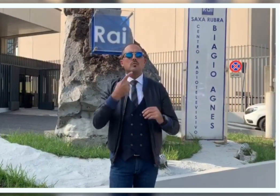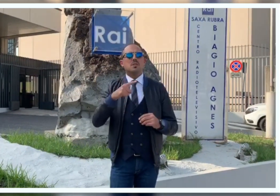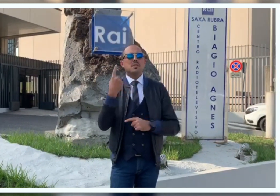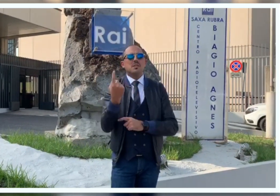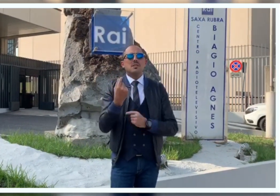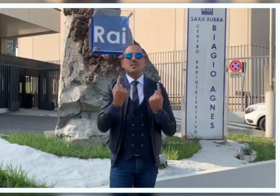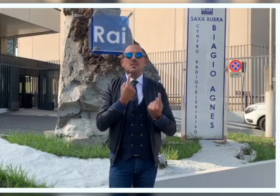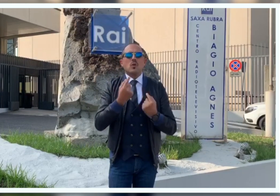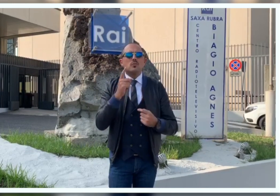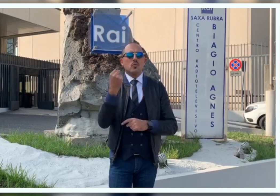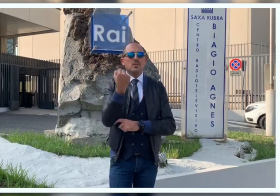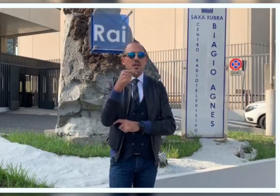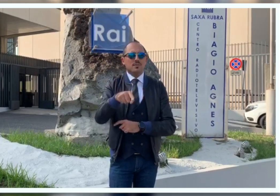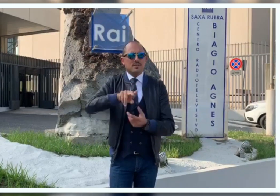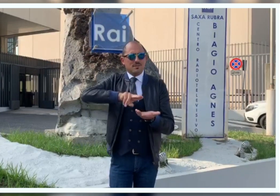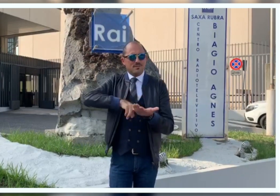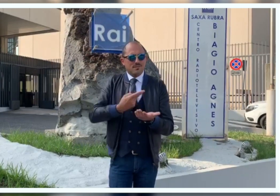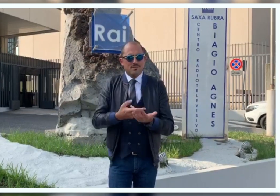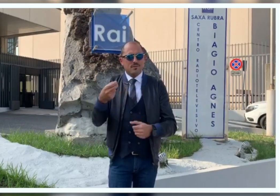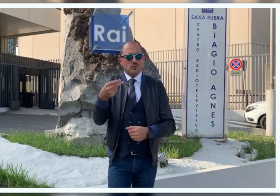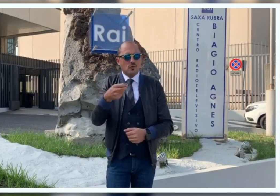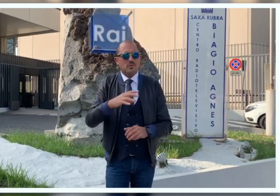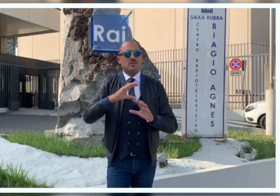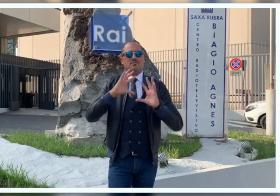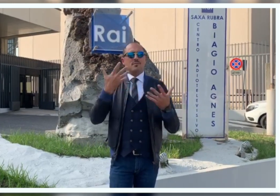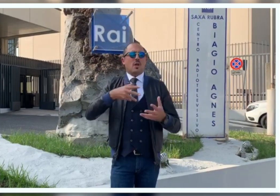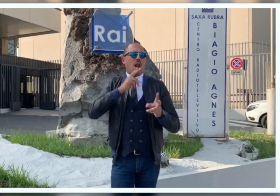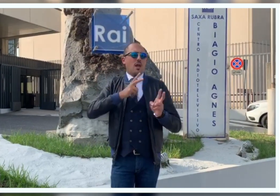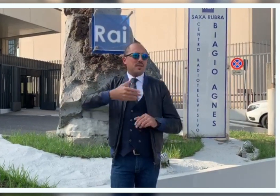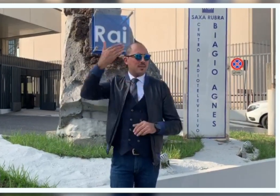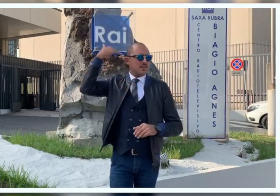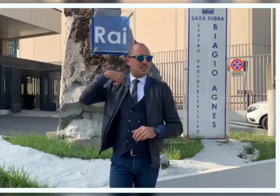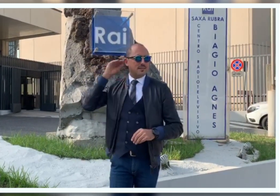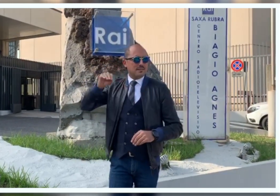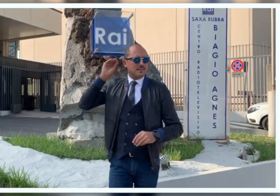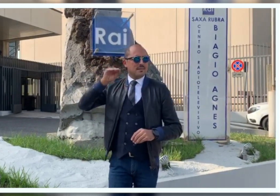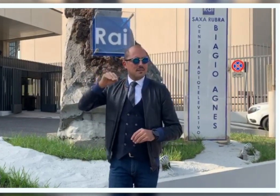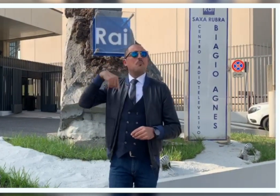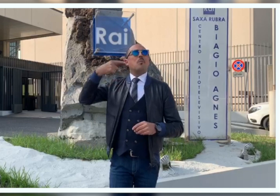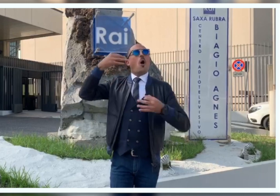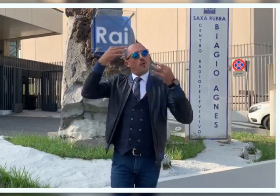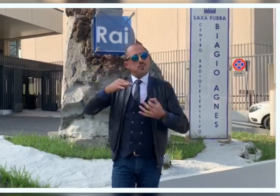per parlare dei servizi di interpretariato e dei sottotitoli. Dopo aver presentato per molto tempo le nostre rimostranze,